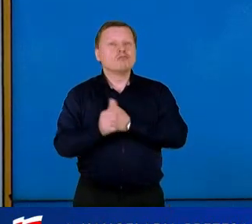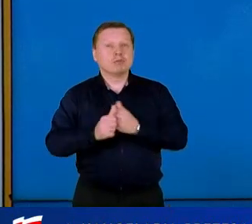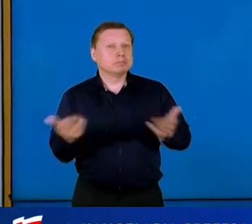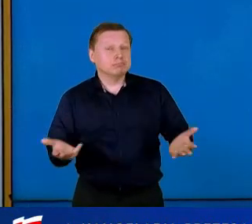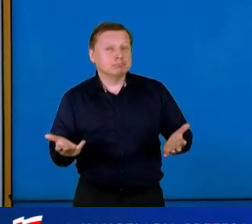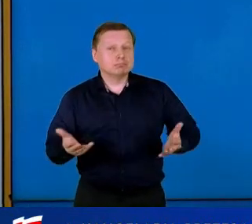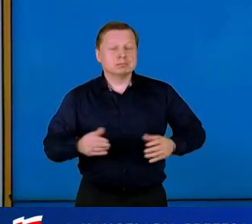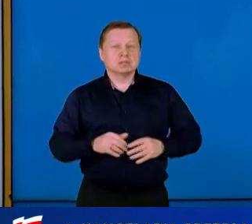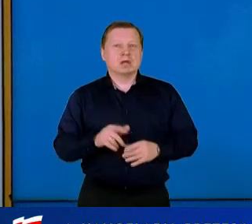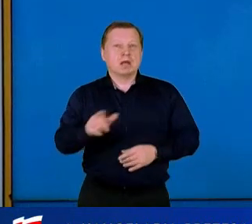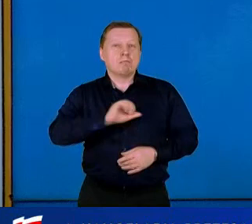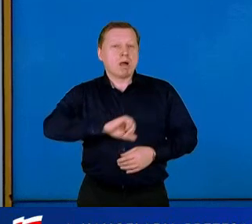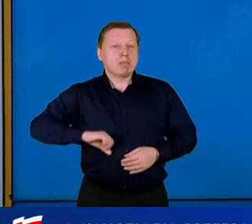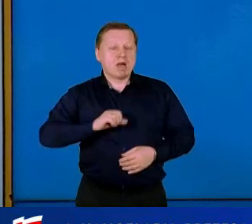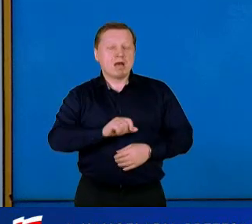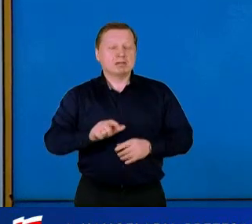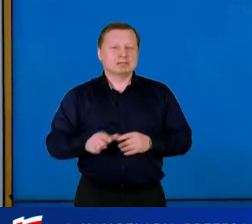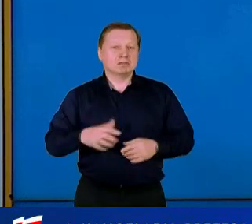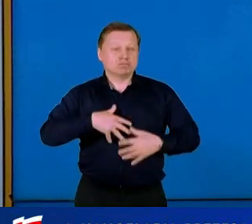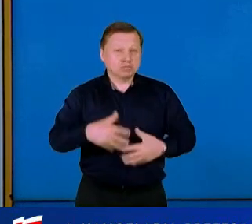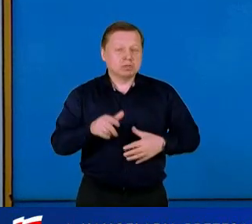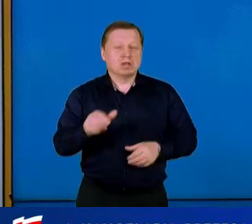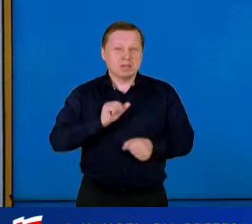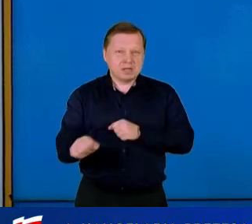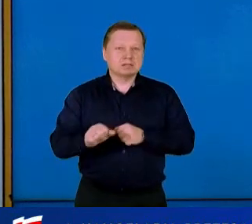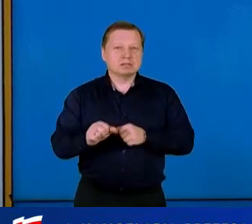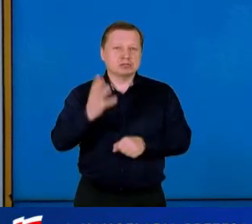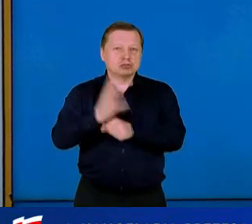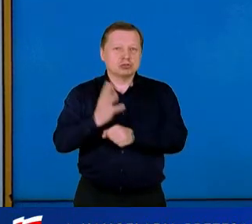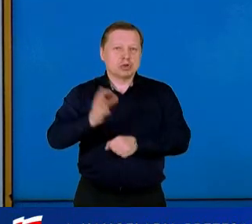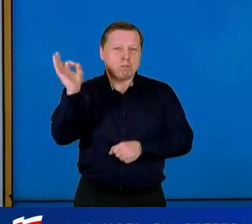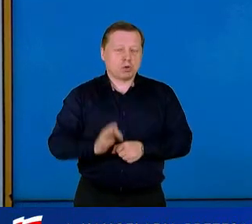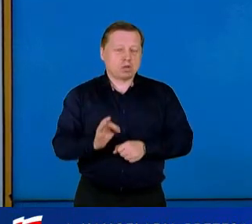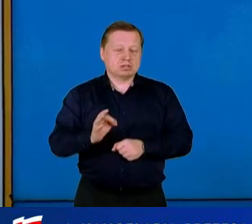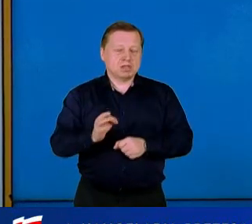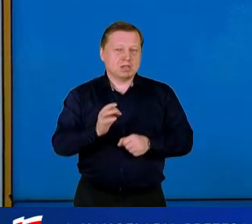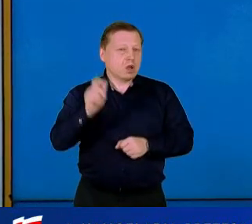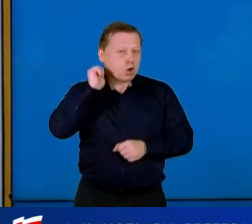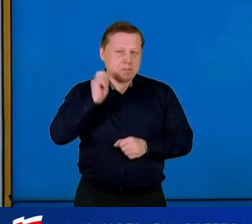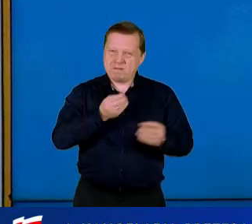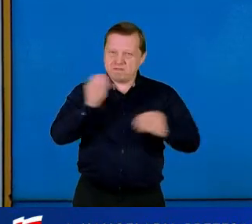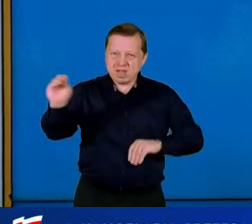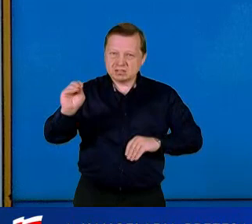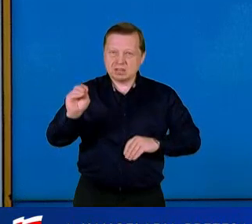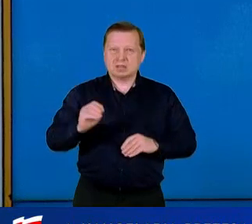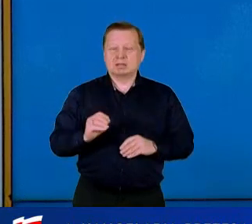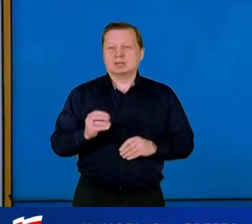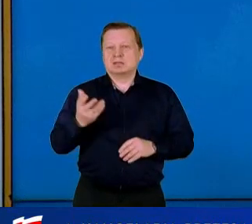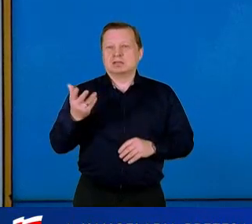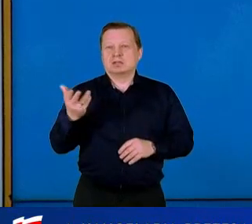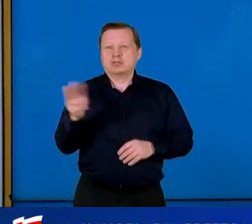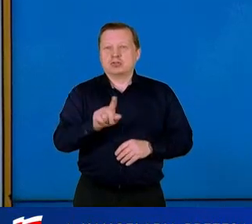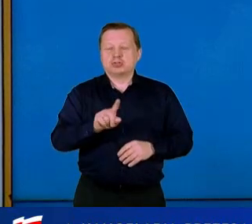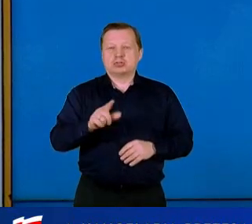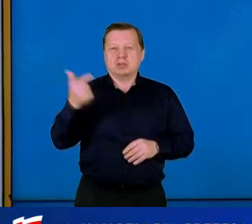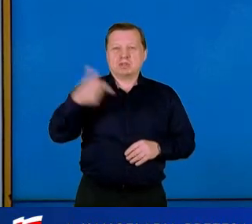że badaniom prenatalnym poddanych jest 40% więcej kobiet niż w roku 2015.